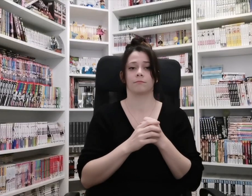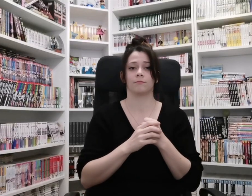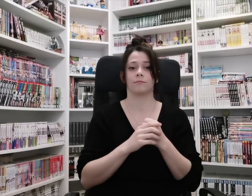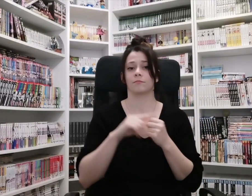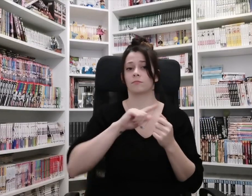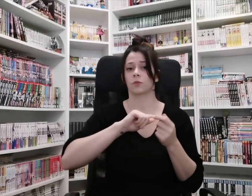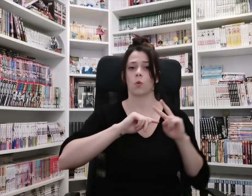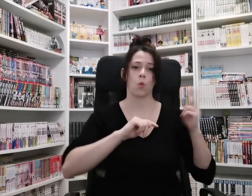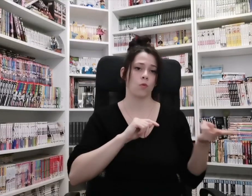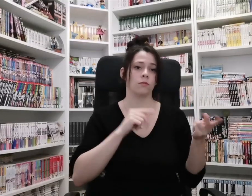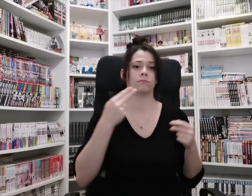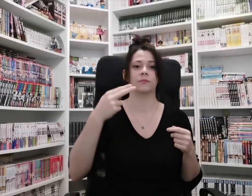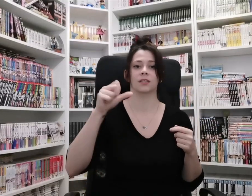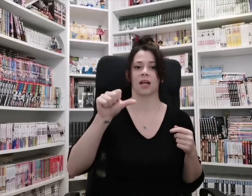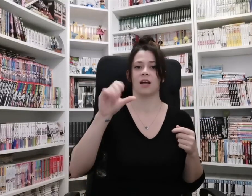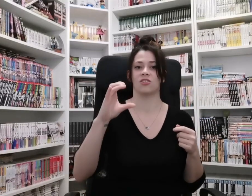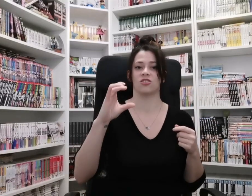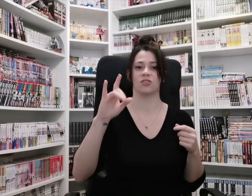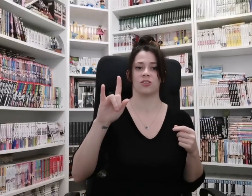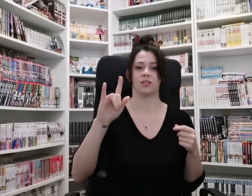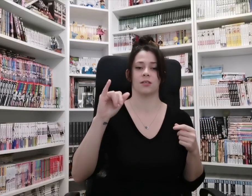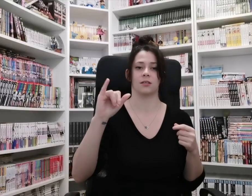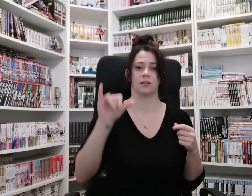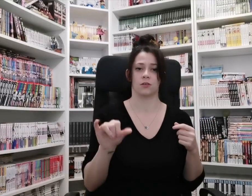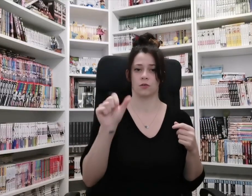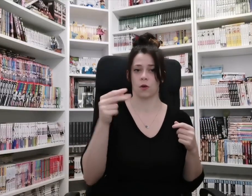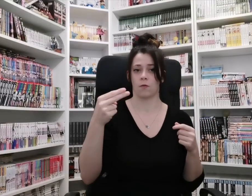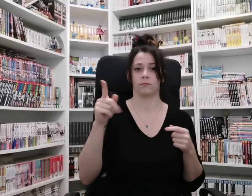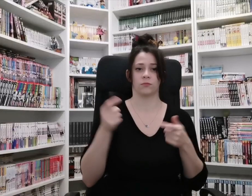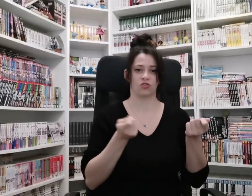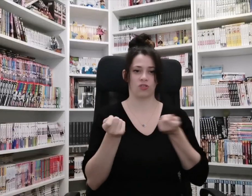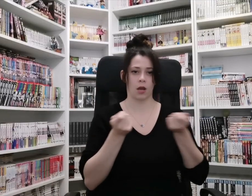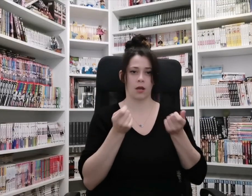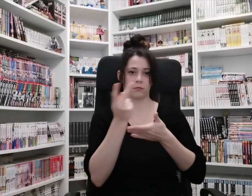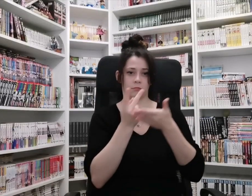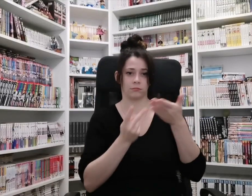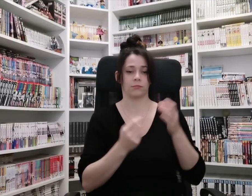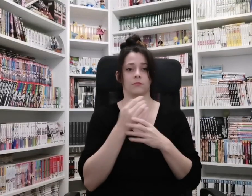Et sinon, "Nachiyan" gère les dessins.